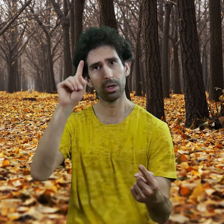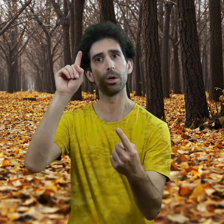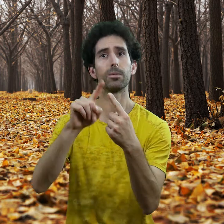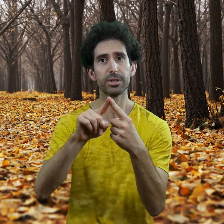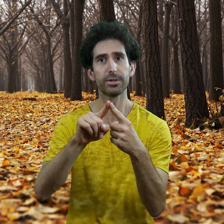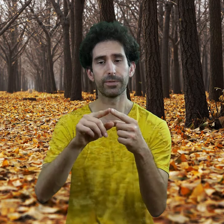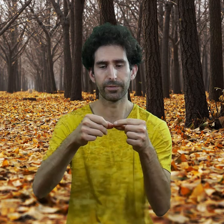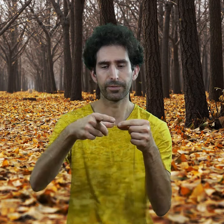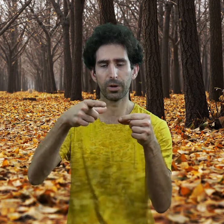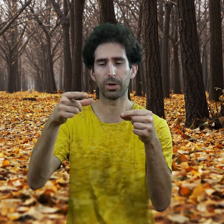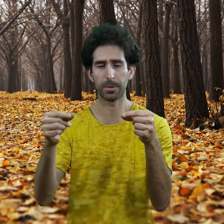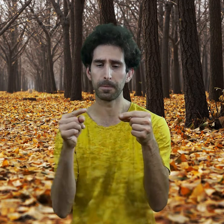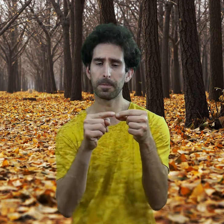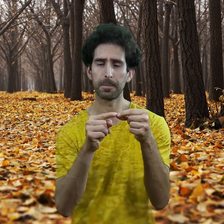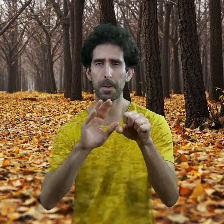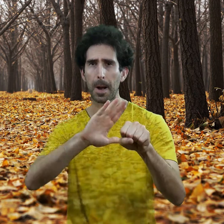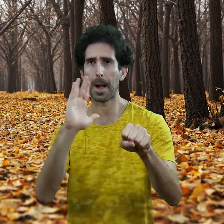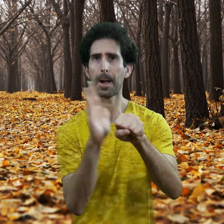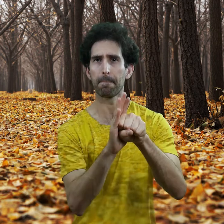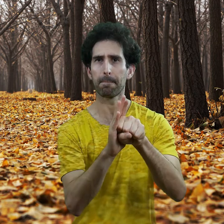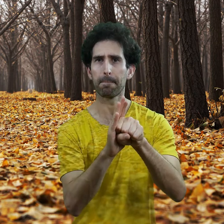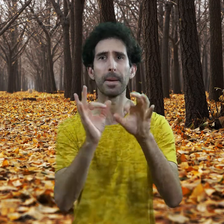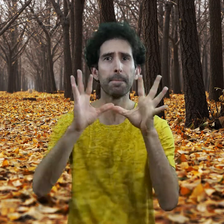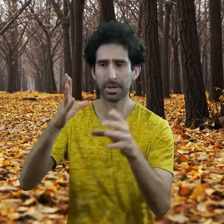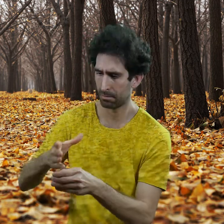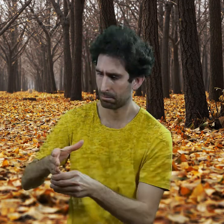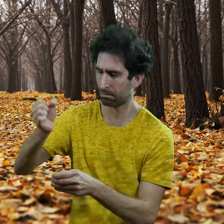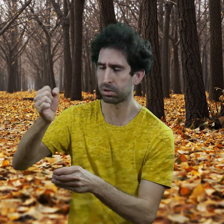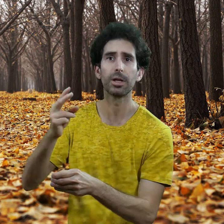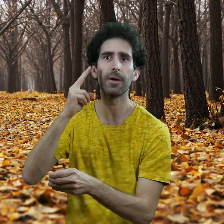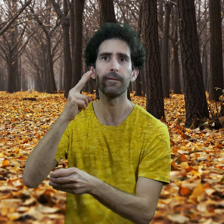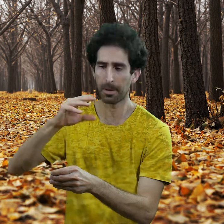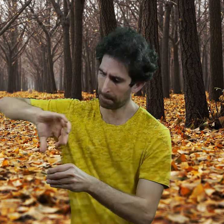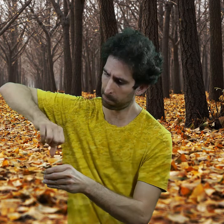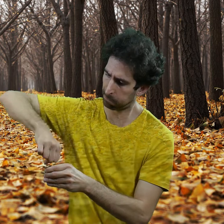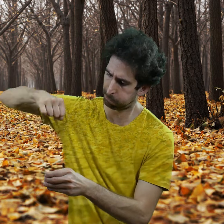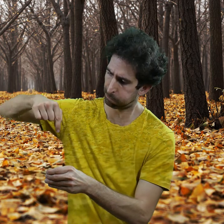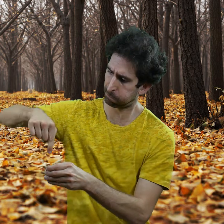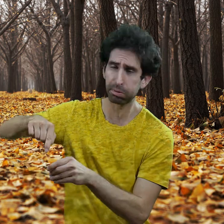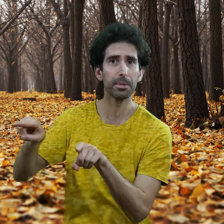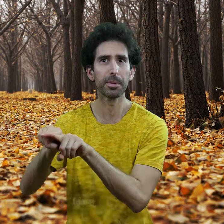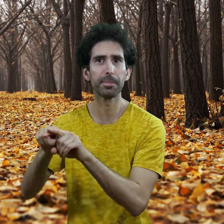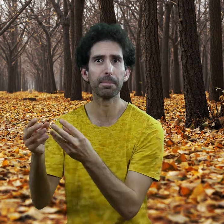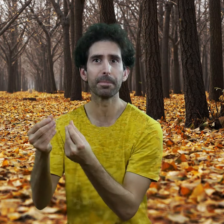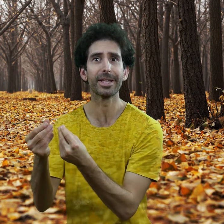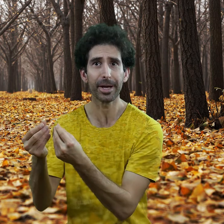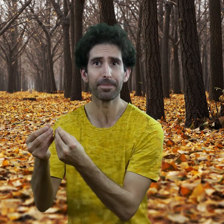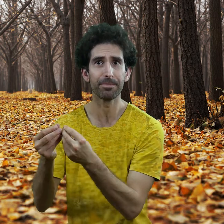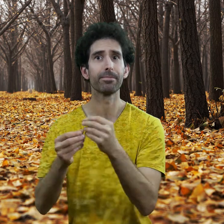L'objectif est de boucher la base de la feuille. Un peu comme un bouchon d'une bouteille de vin. C'est la même matière.